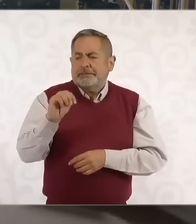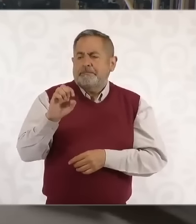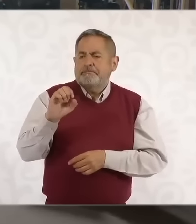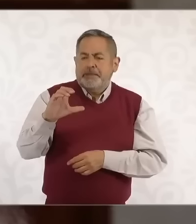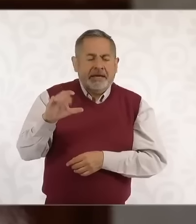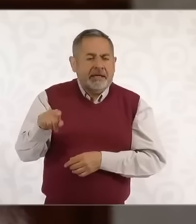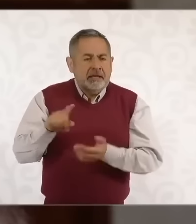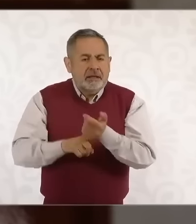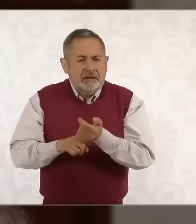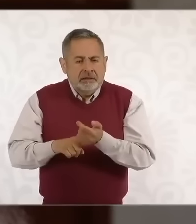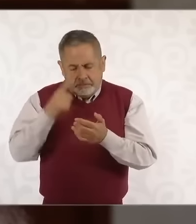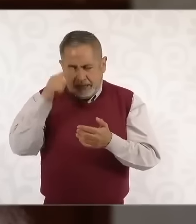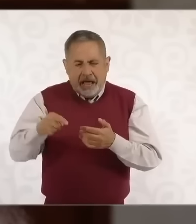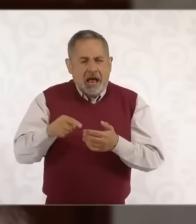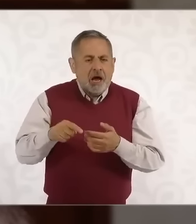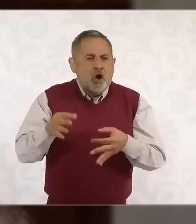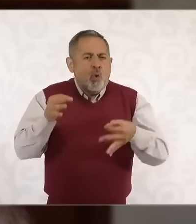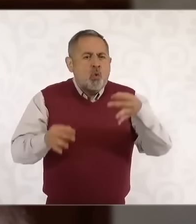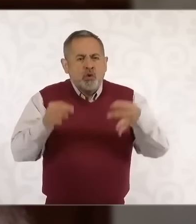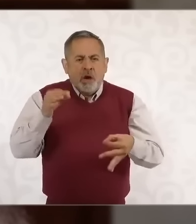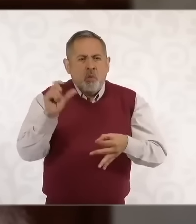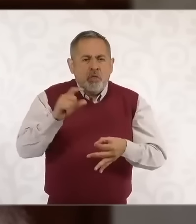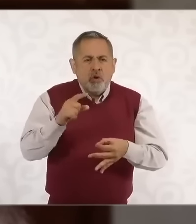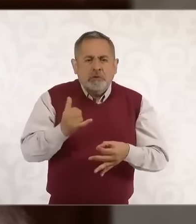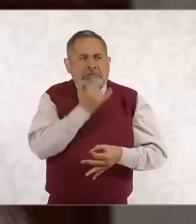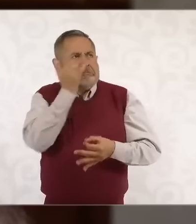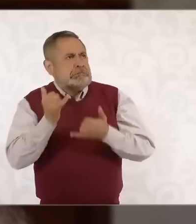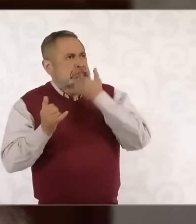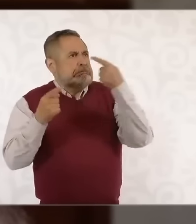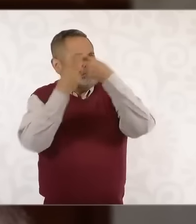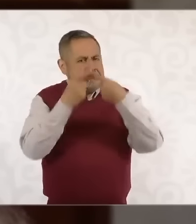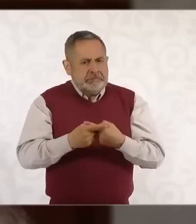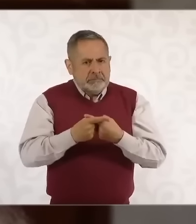el panel de controversias. Esto lo pregunto para enfatizar porque hemos visto que el presidente de